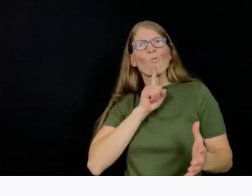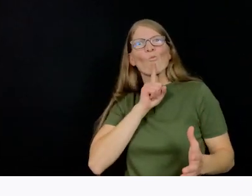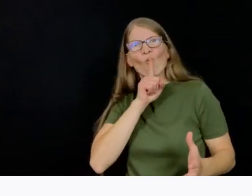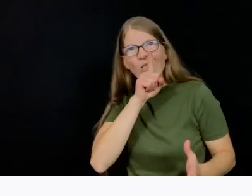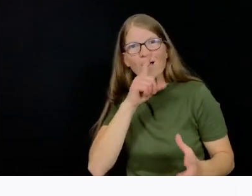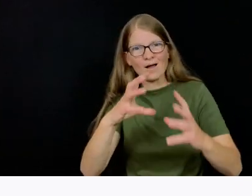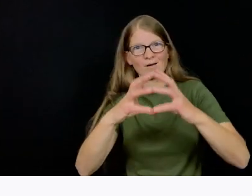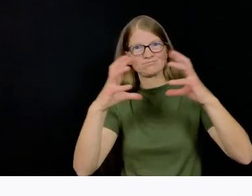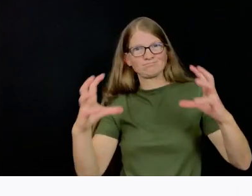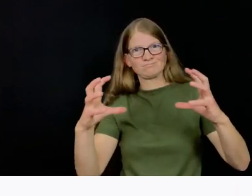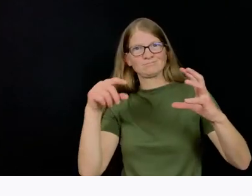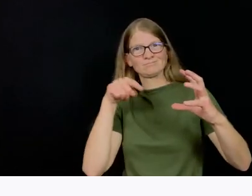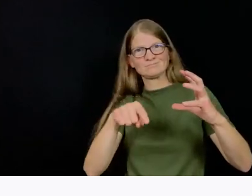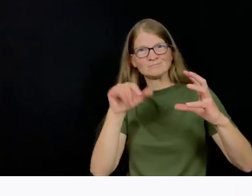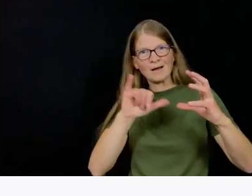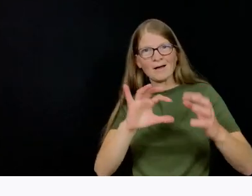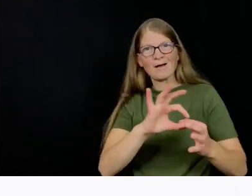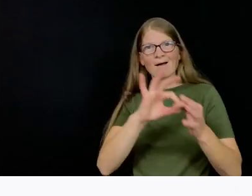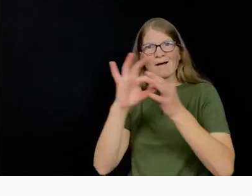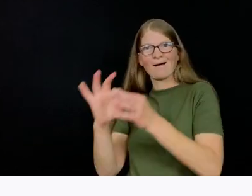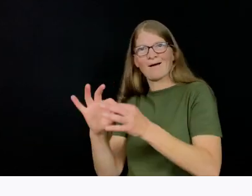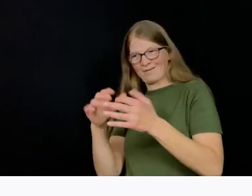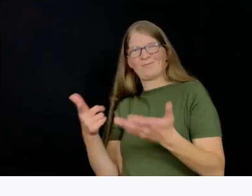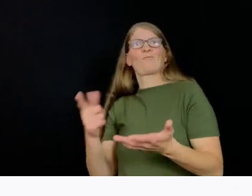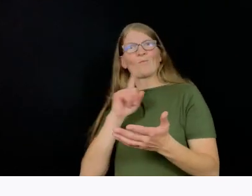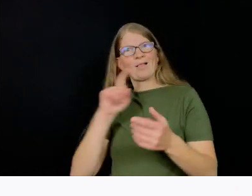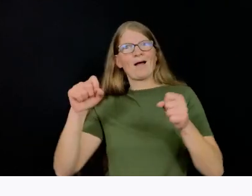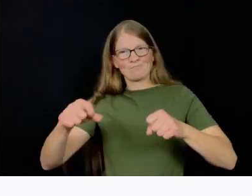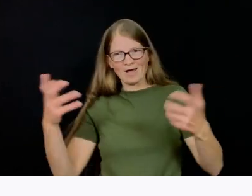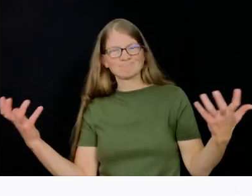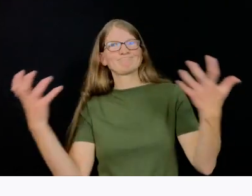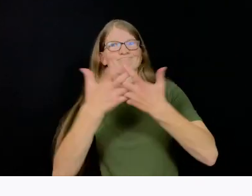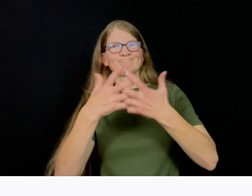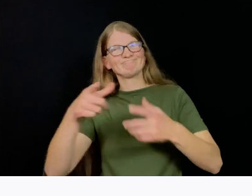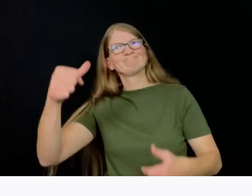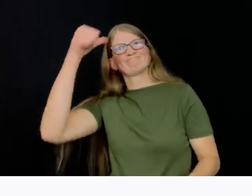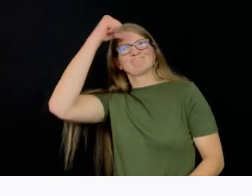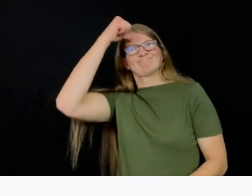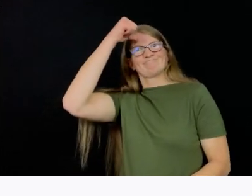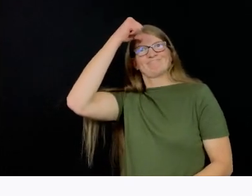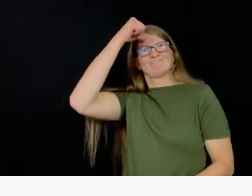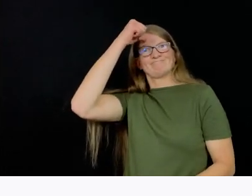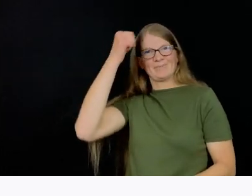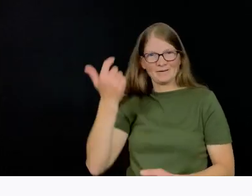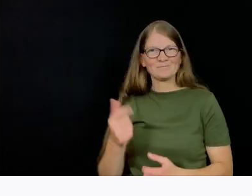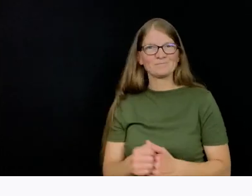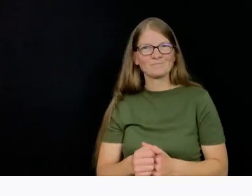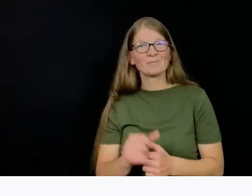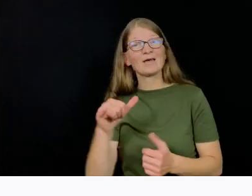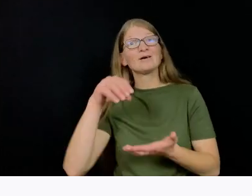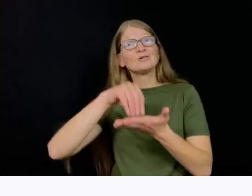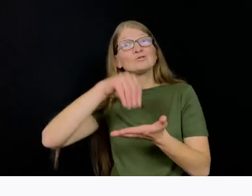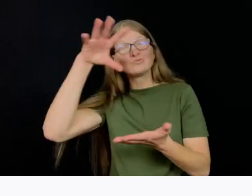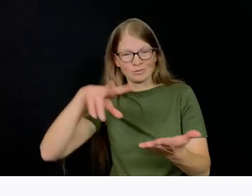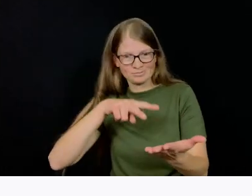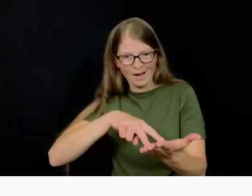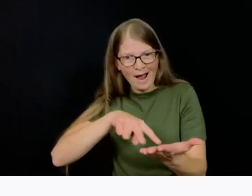لم يفكروا فيها من قبل نحن نتحدث عن تجربة ستبقى مع الأطفال إلى الأبد